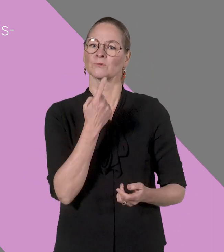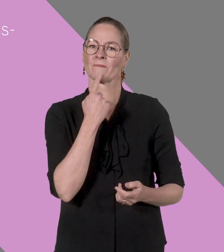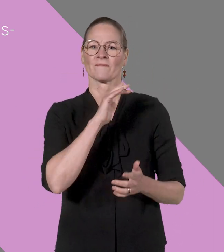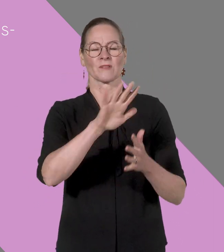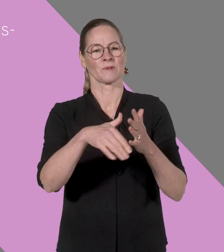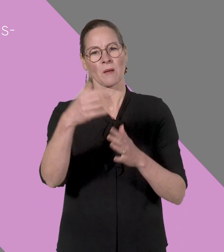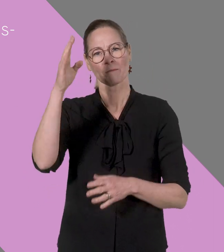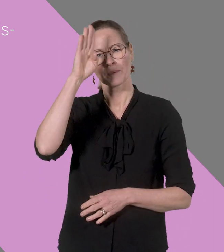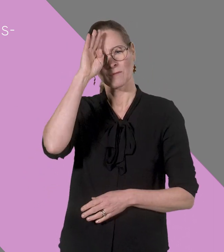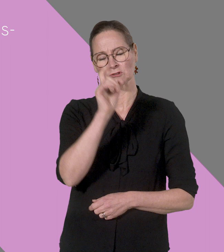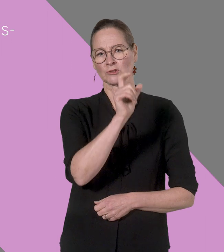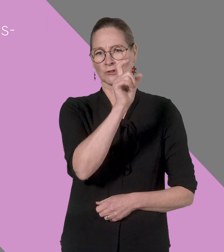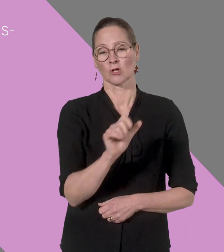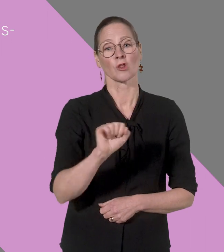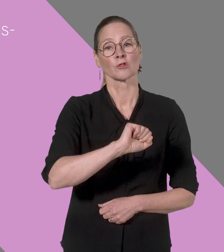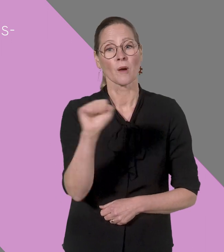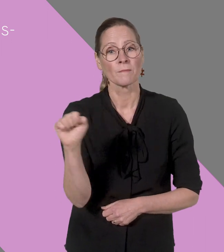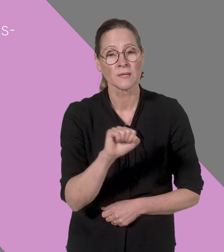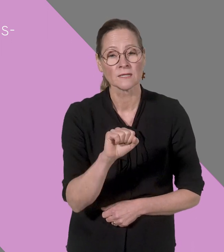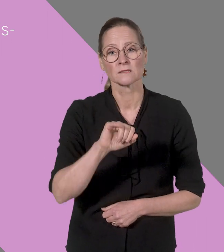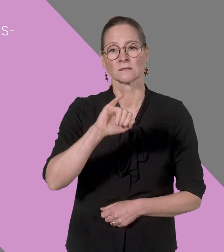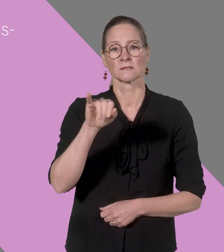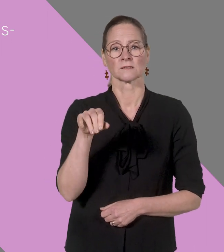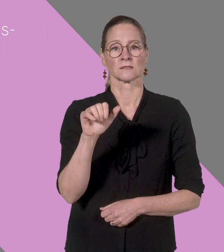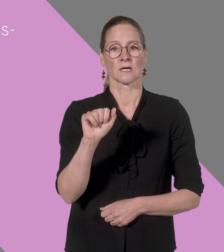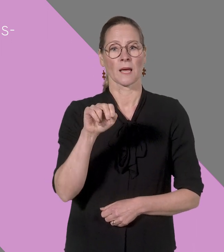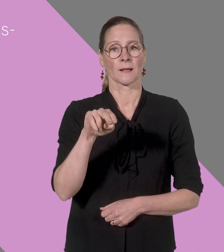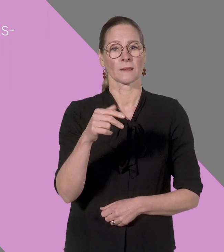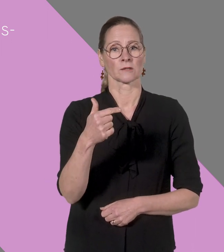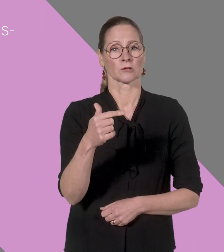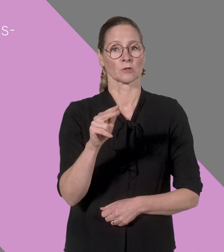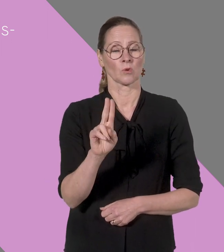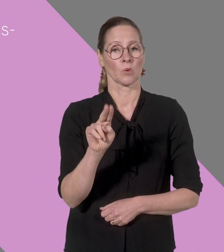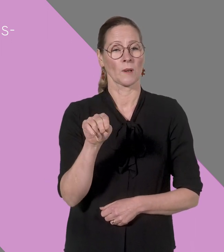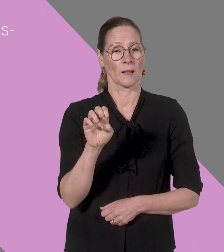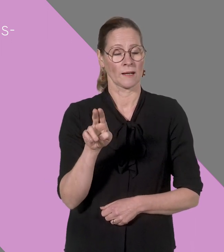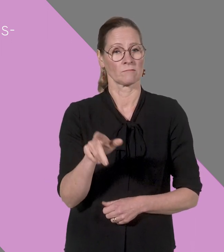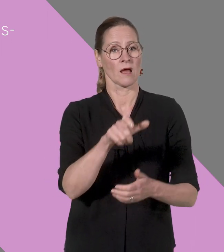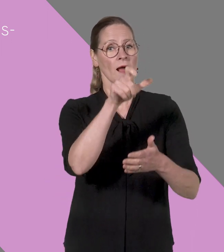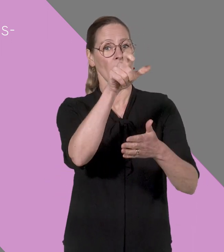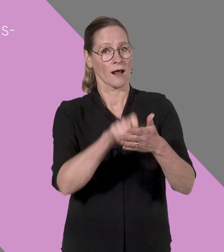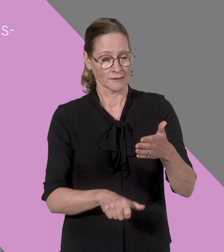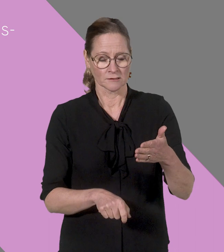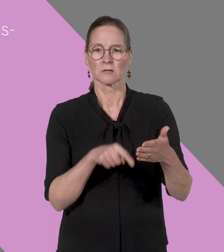suomalaisen viittomakielen professori Tommi Jantusen artikkeli, -